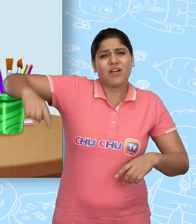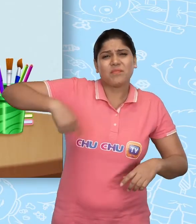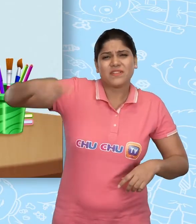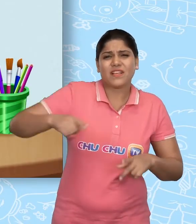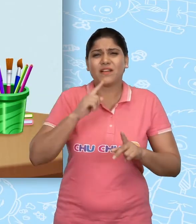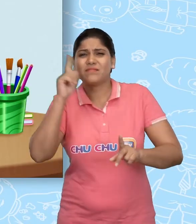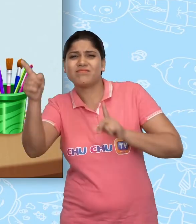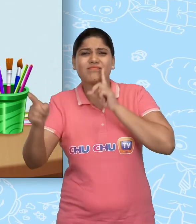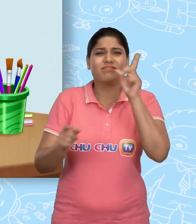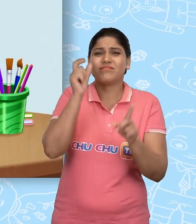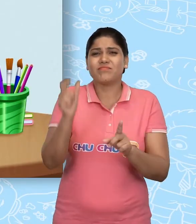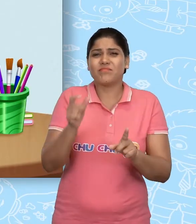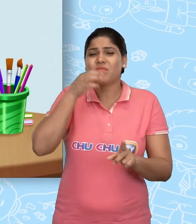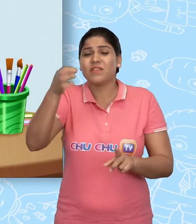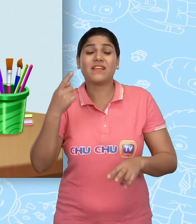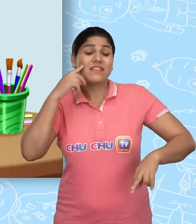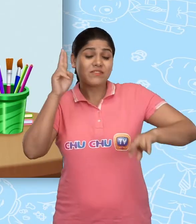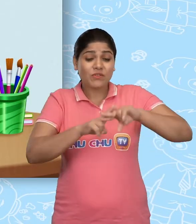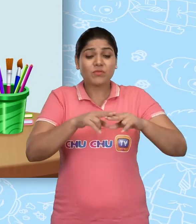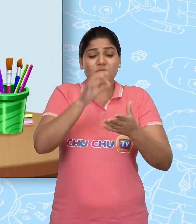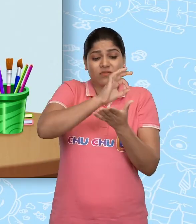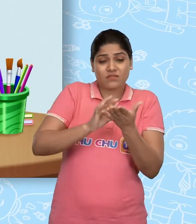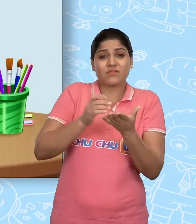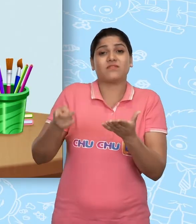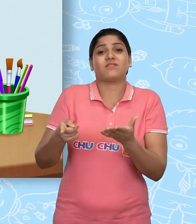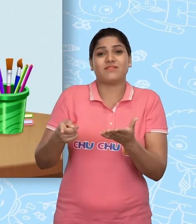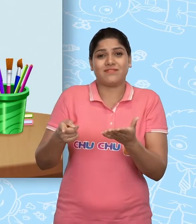वो हमेशा बहाने बनता जब भी उसे लिखना होता है।